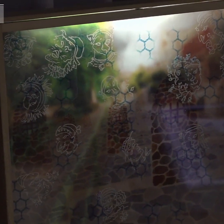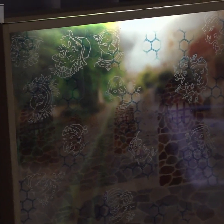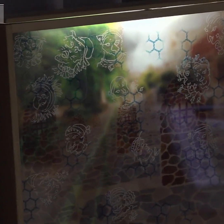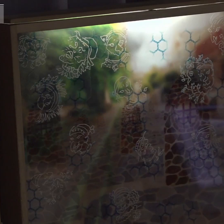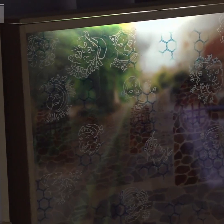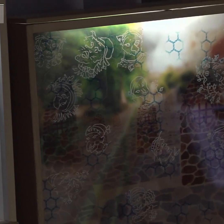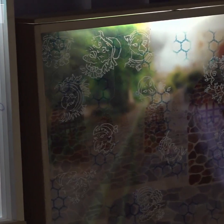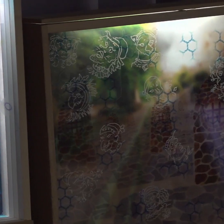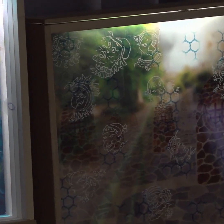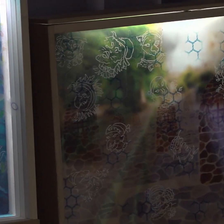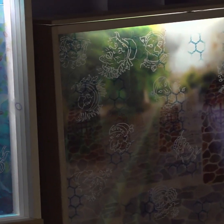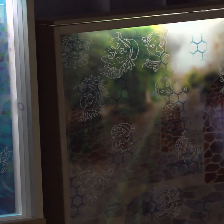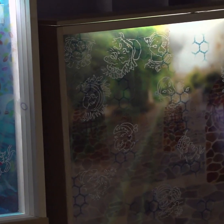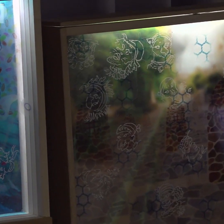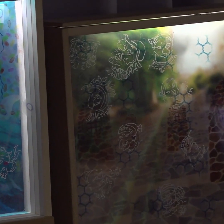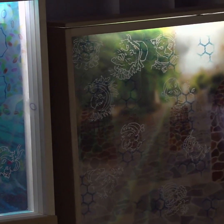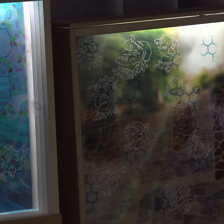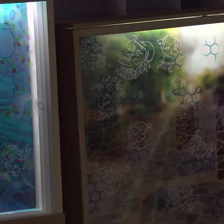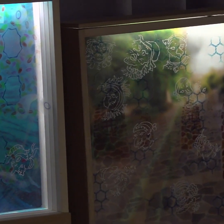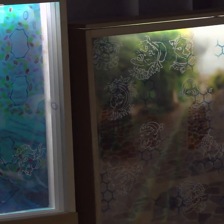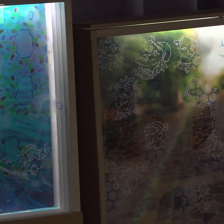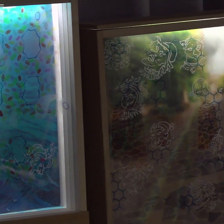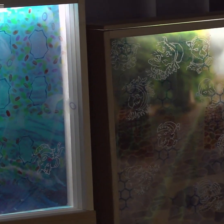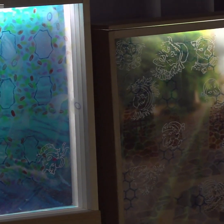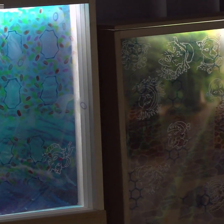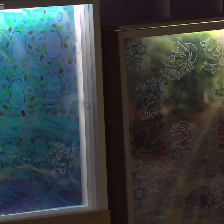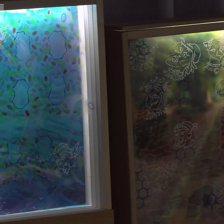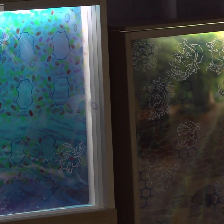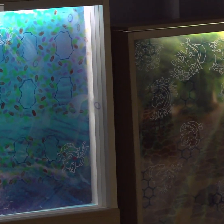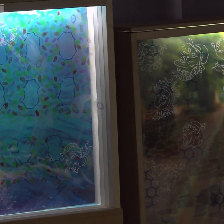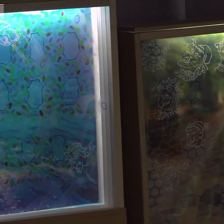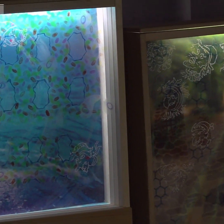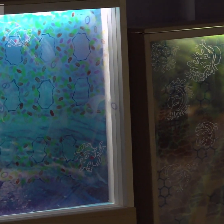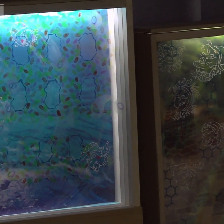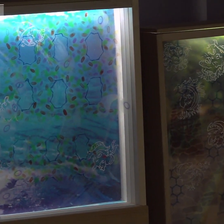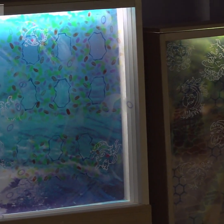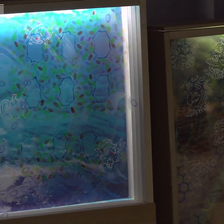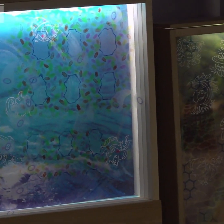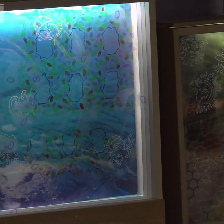（筆を）落としたらそれで絵を書いたんですね 目の前にあるものをこうやって書いていった